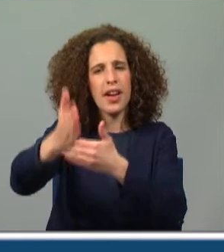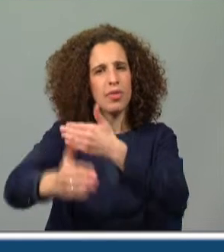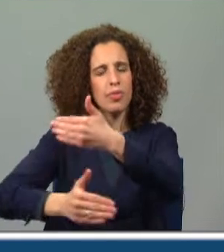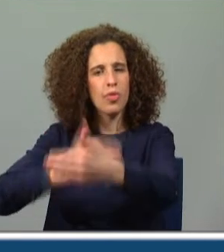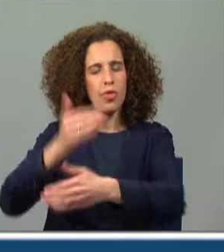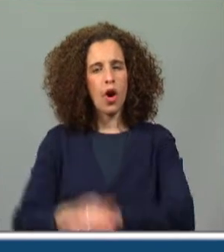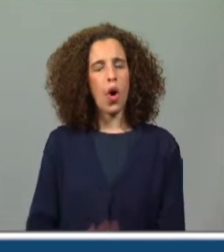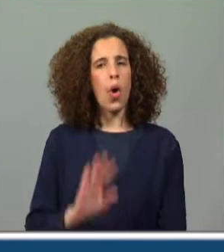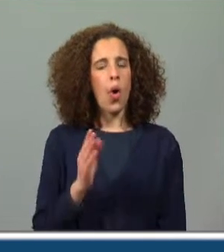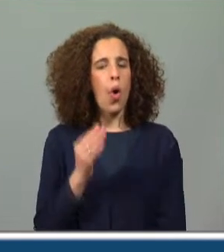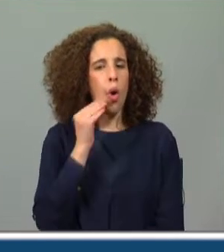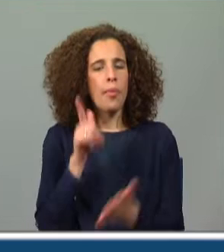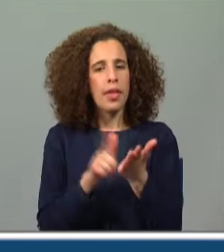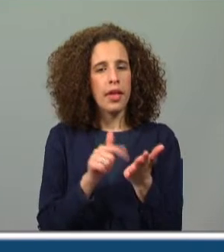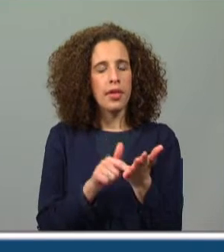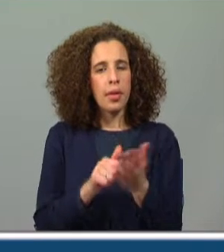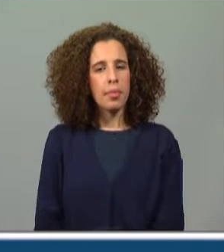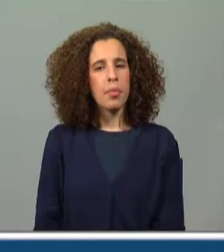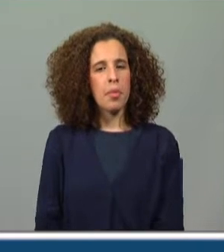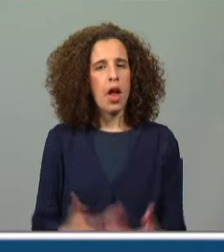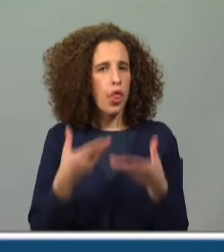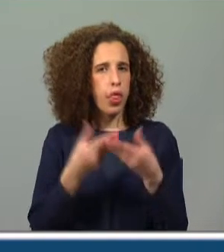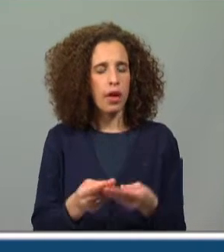quanto for preciso para esgotar aquele ódio 盡其所能仇恨